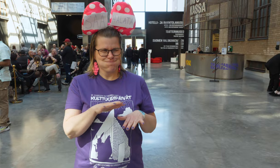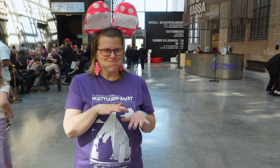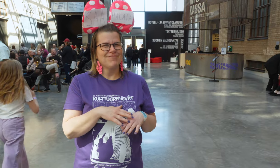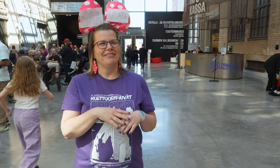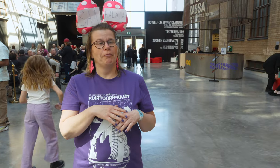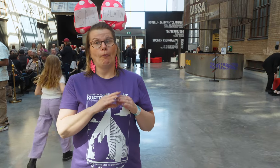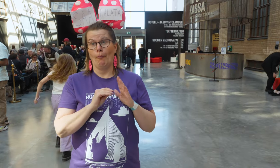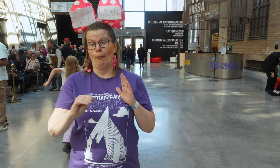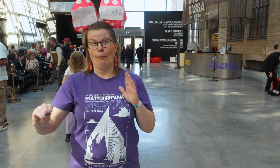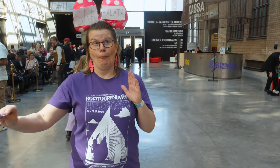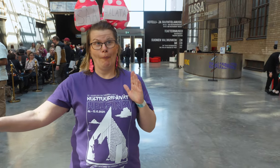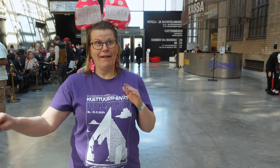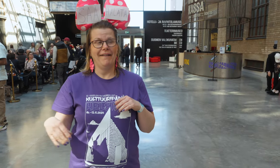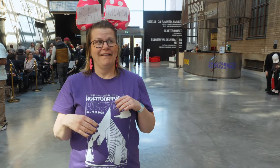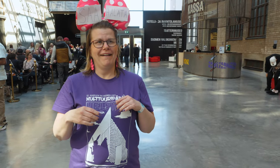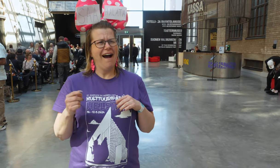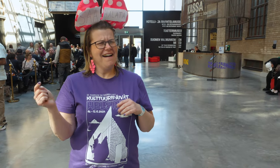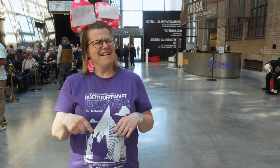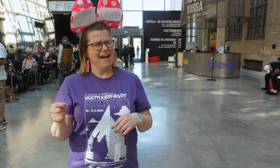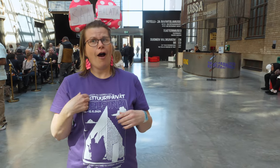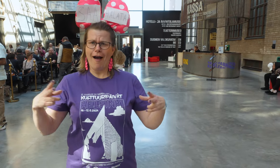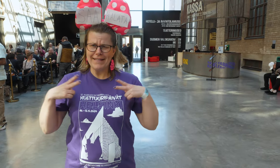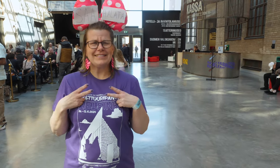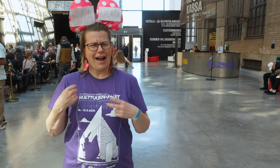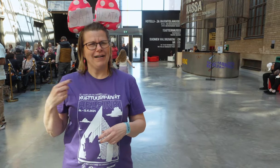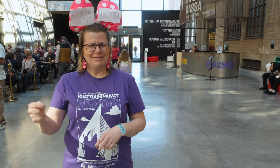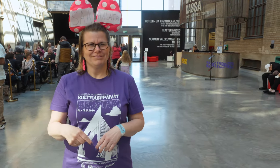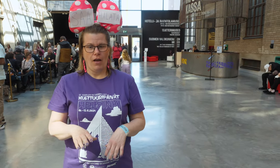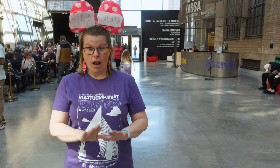Tässä ehti olla pitkä tauko, mutta nyt on taas aikaa osallistua.